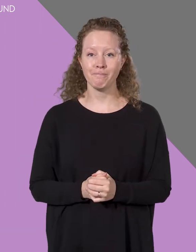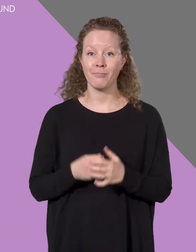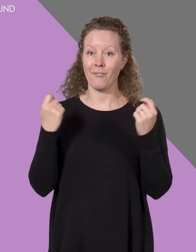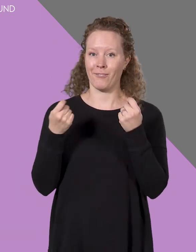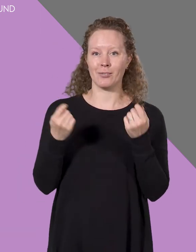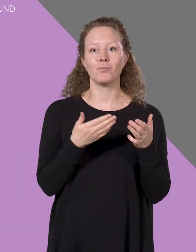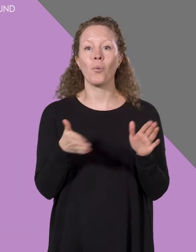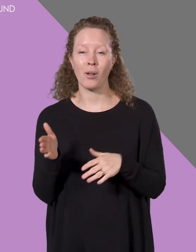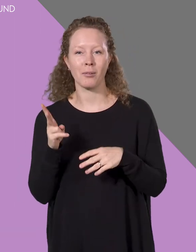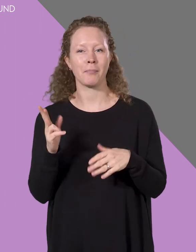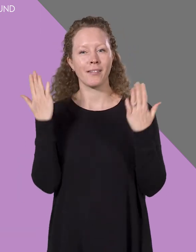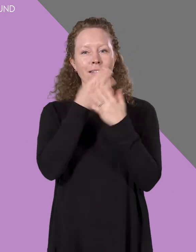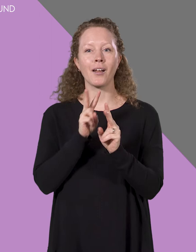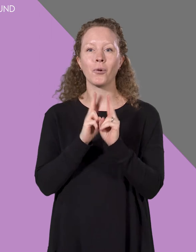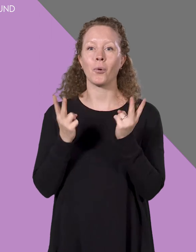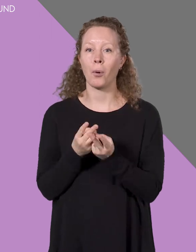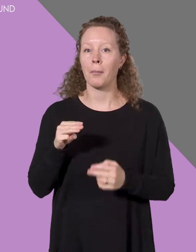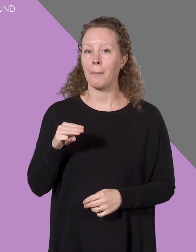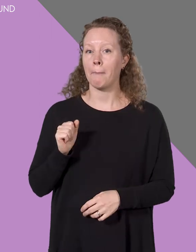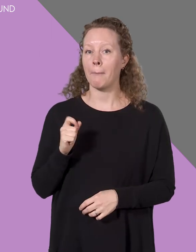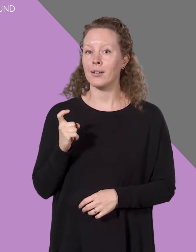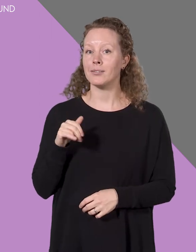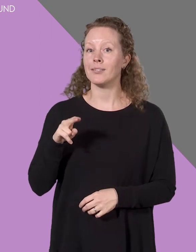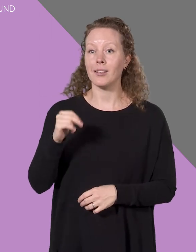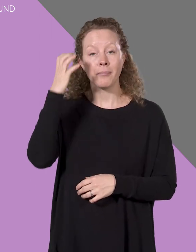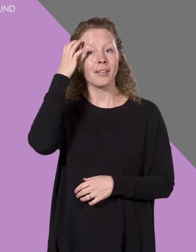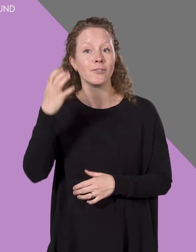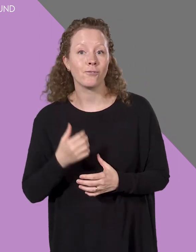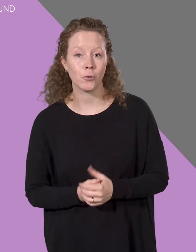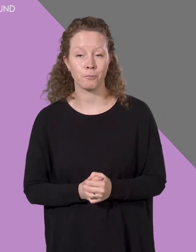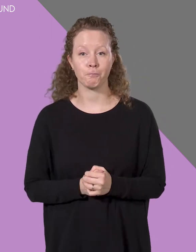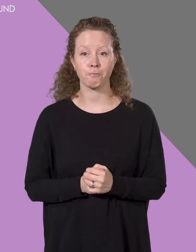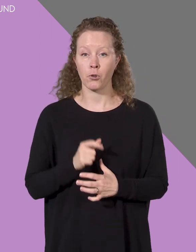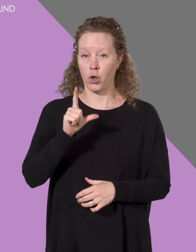Festen arrangeras på nattklubben Maxine i Helsingfors -